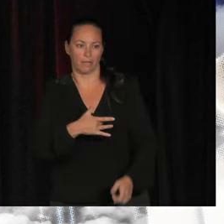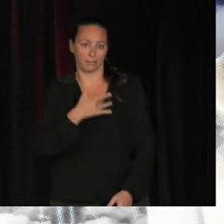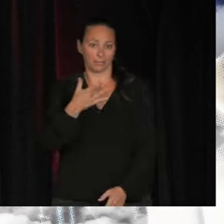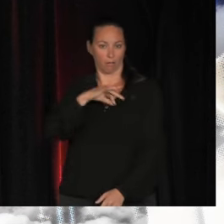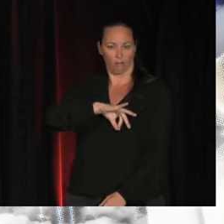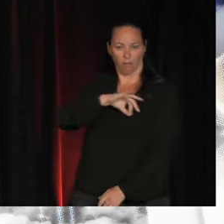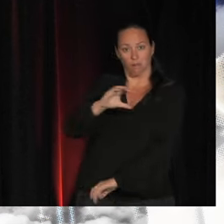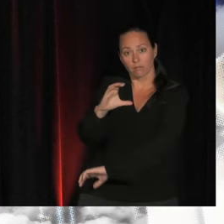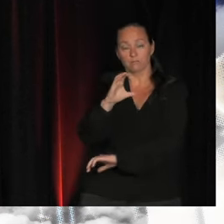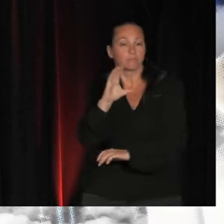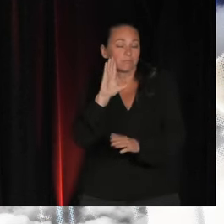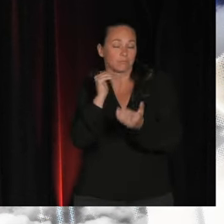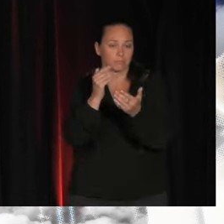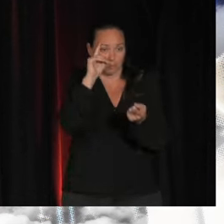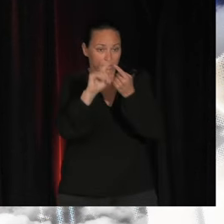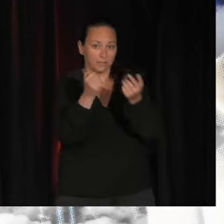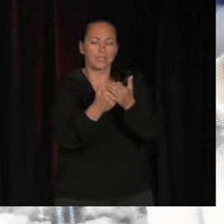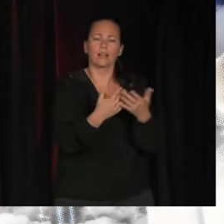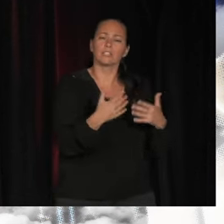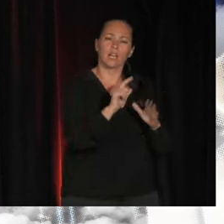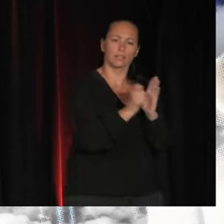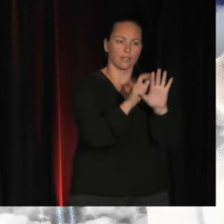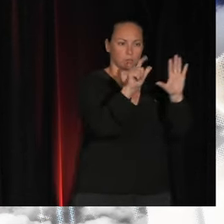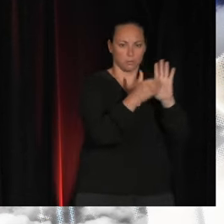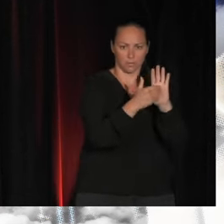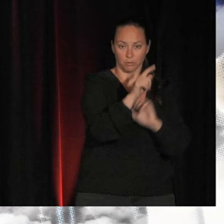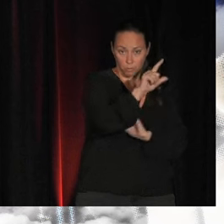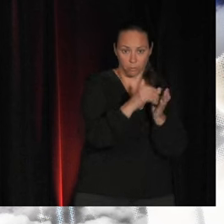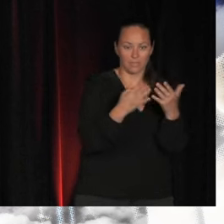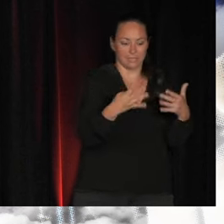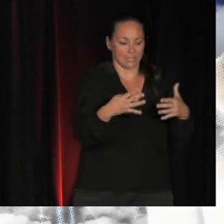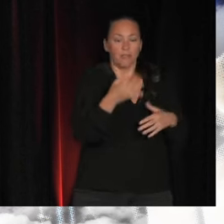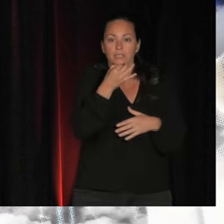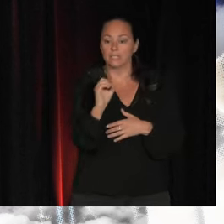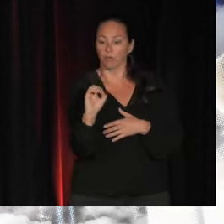je pense que déjà en 2019, on l'avait dit, Overwatch, c'était un jeu payant.